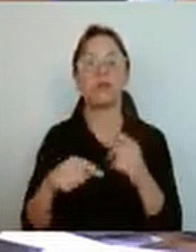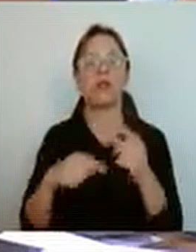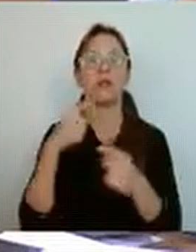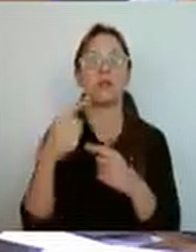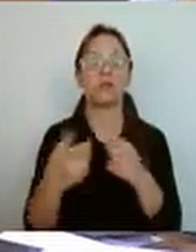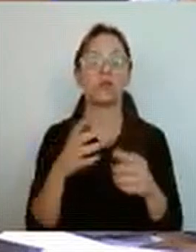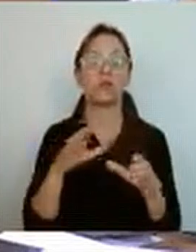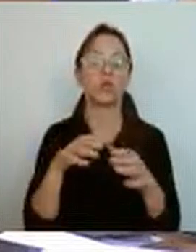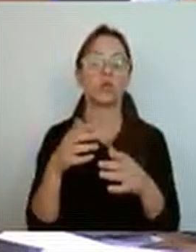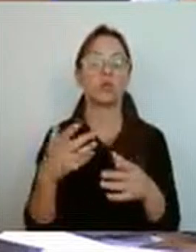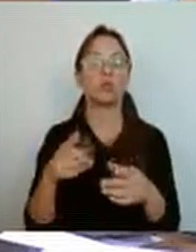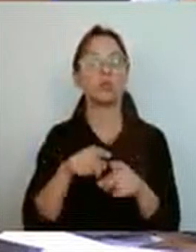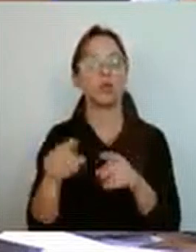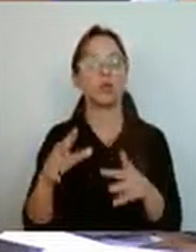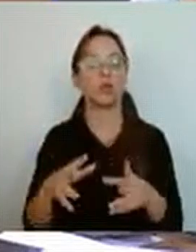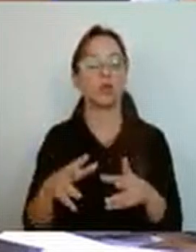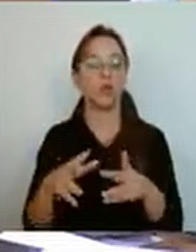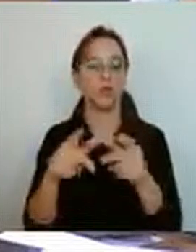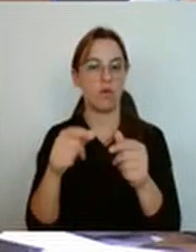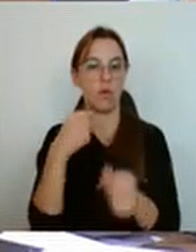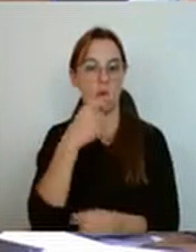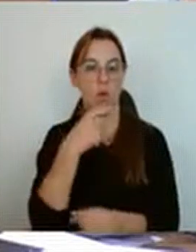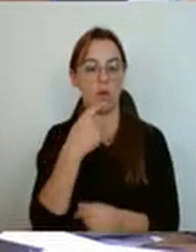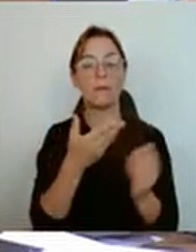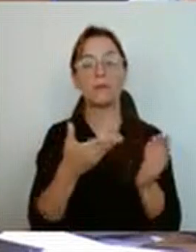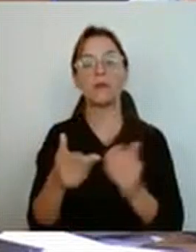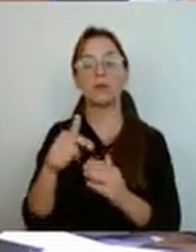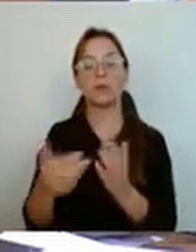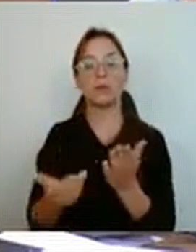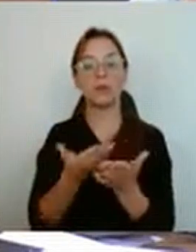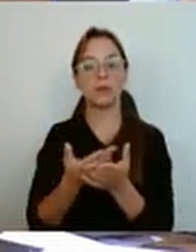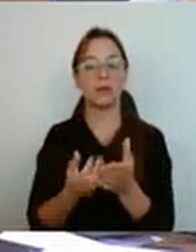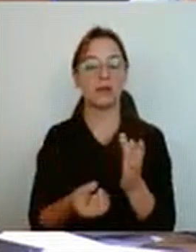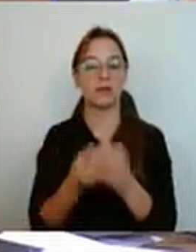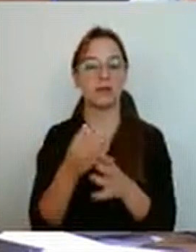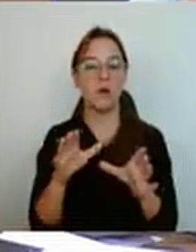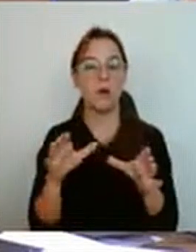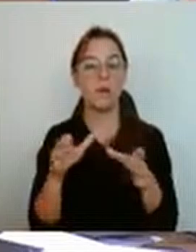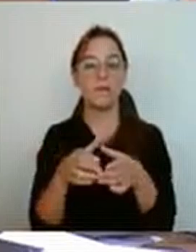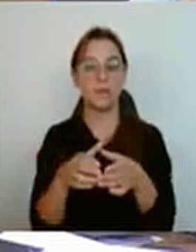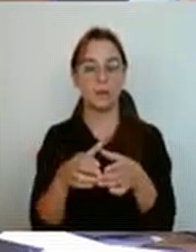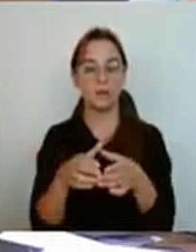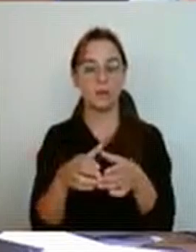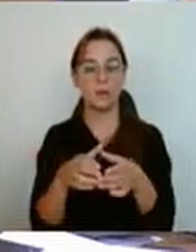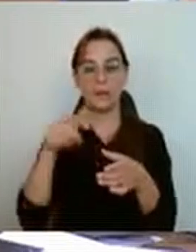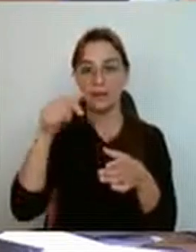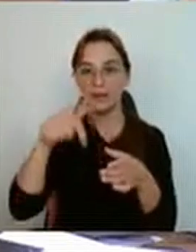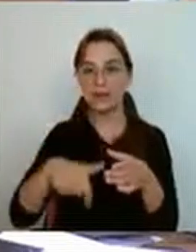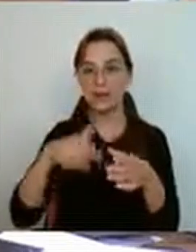Assembleia Municipal a proposta de criação de uma Comissão desta Assembleia